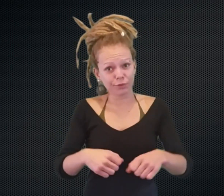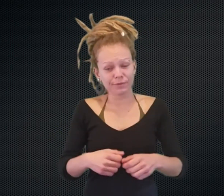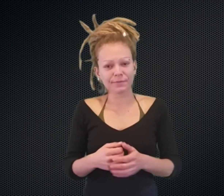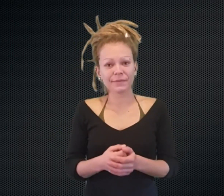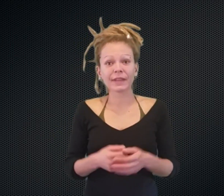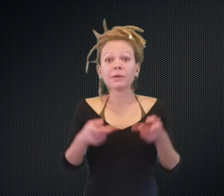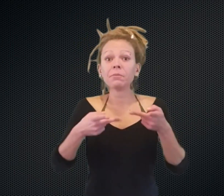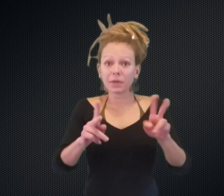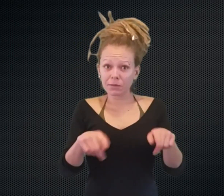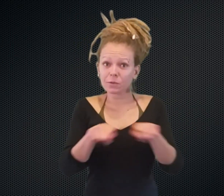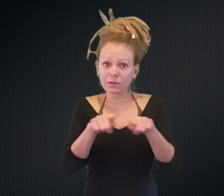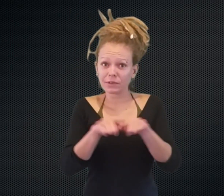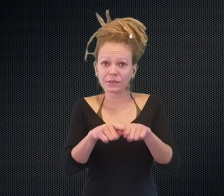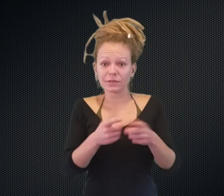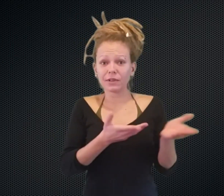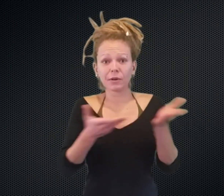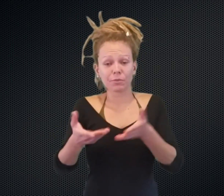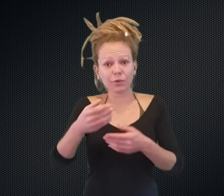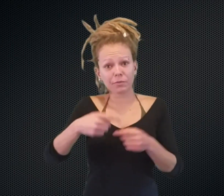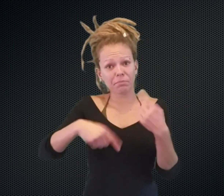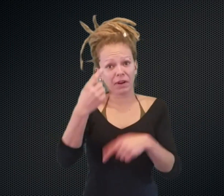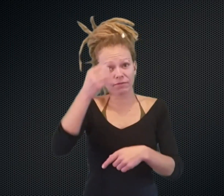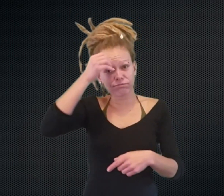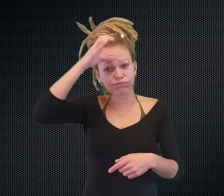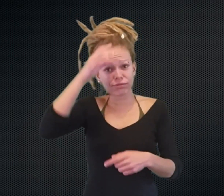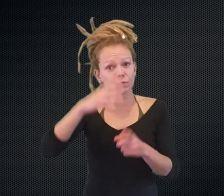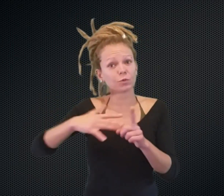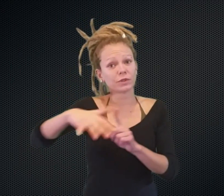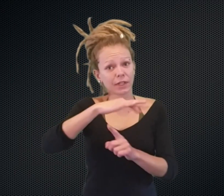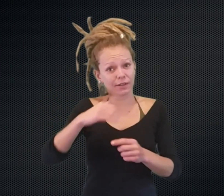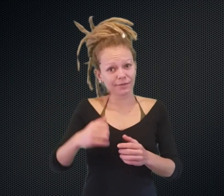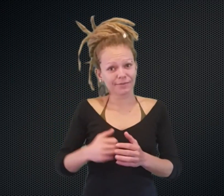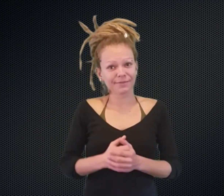afin de permettre le développement intellectuel et social.